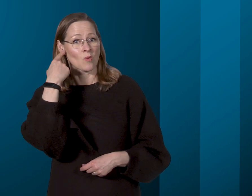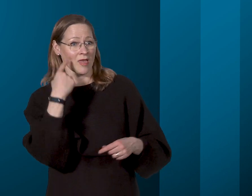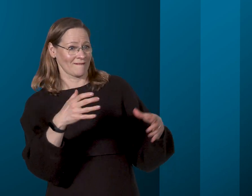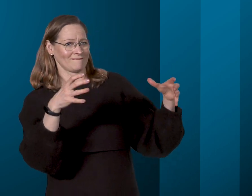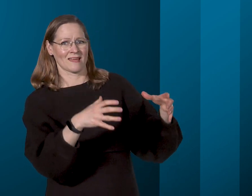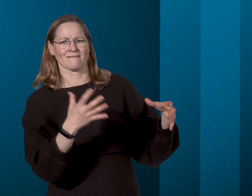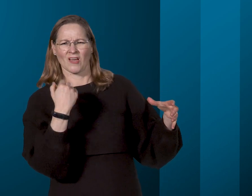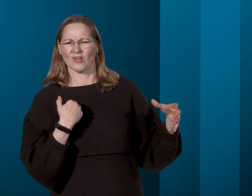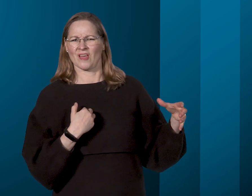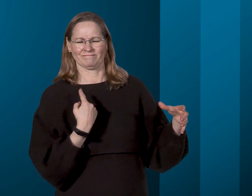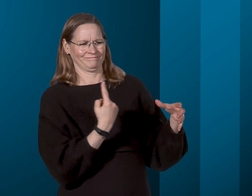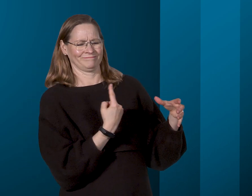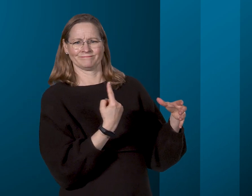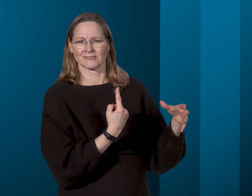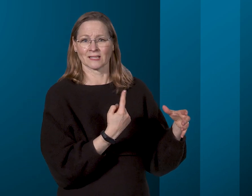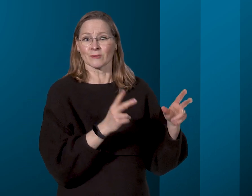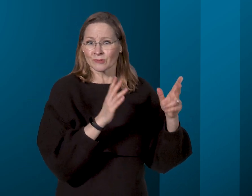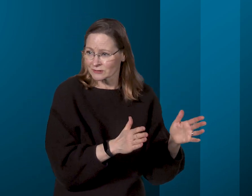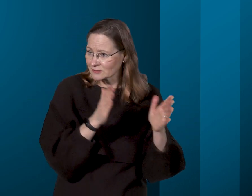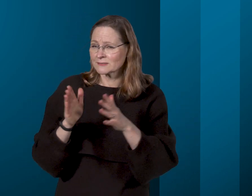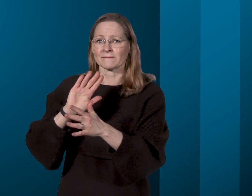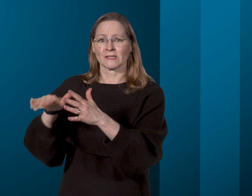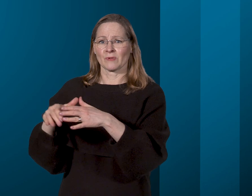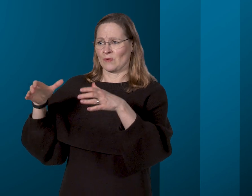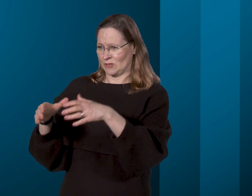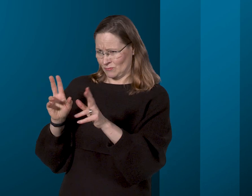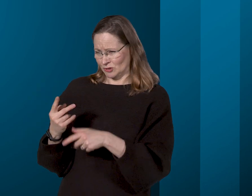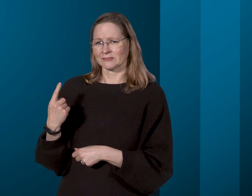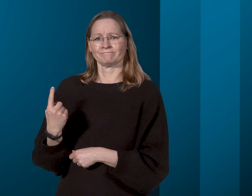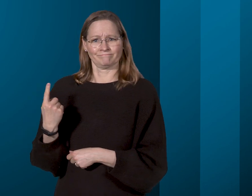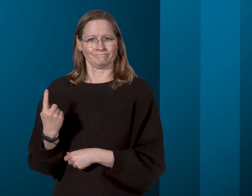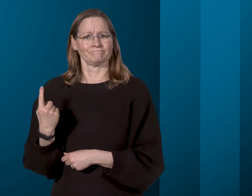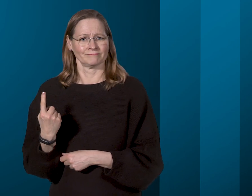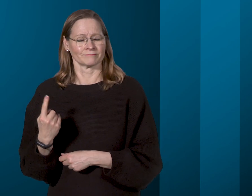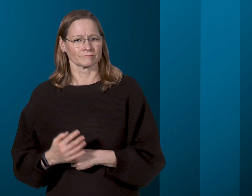sekä kuulevien että viittomakielisten keskellä.